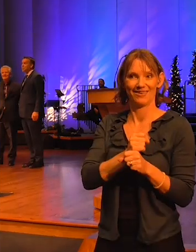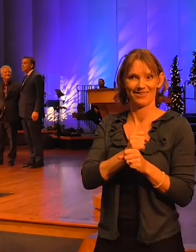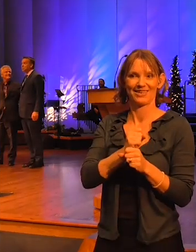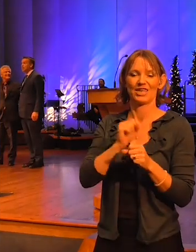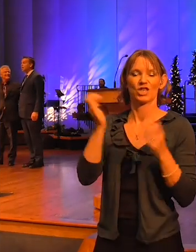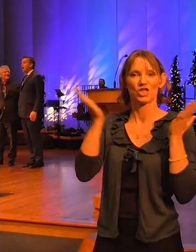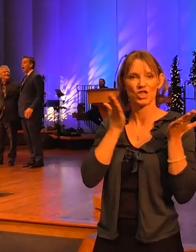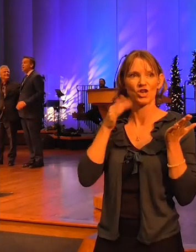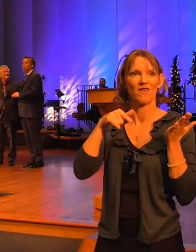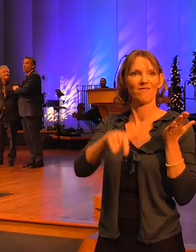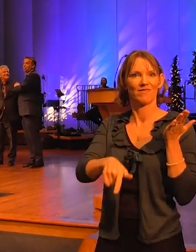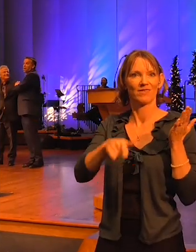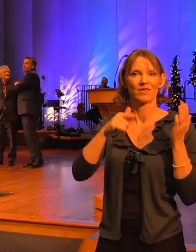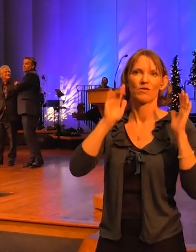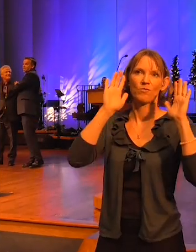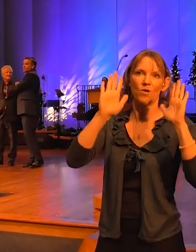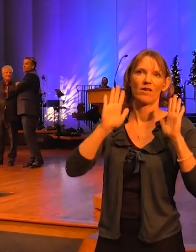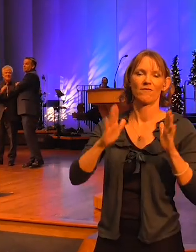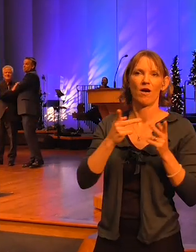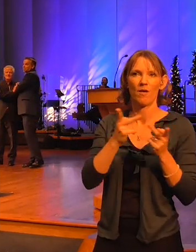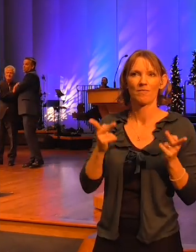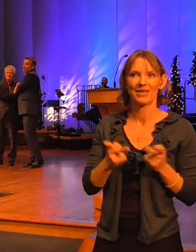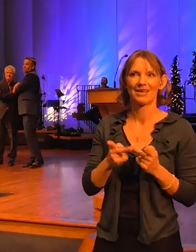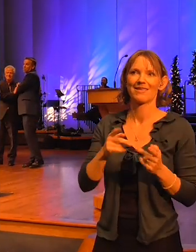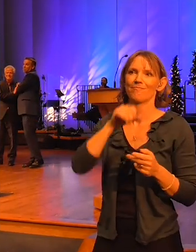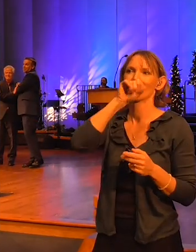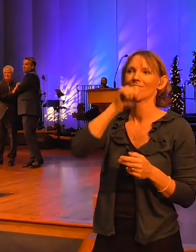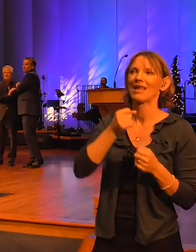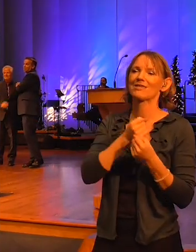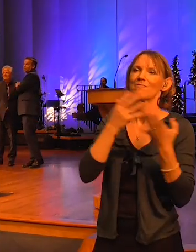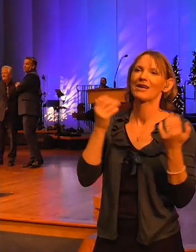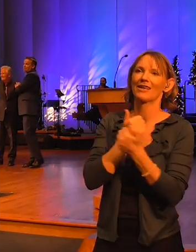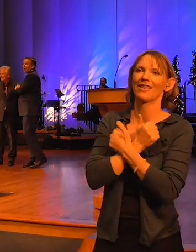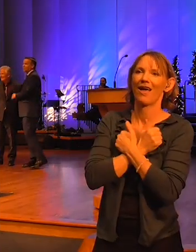que cuando esté aquí reciba tanto amor de nosotros en persona como sea posible, él y su hermosa